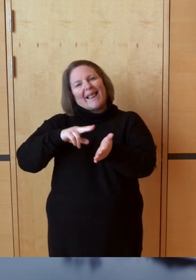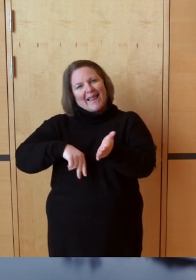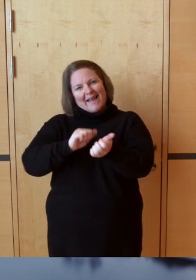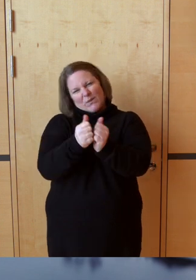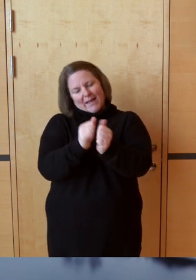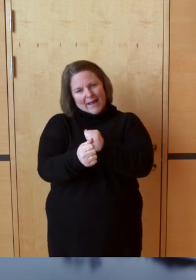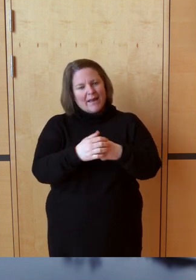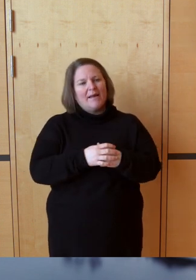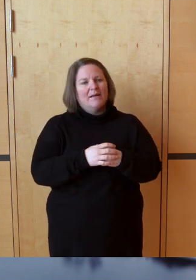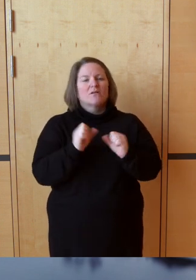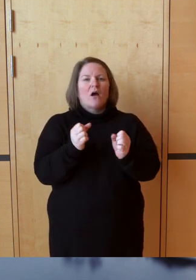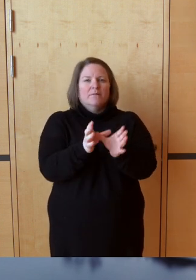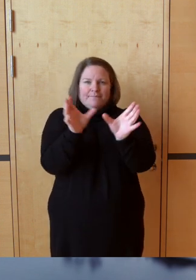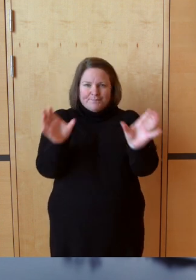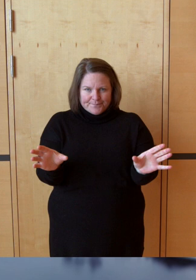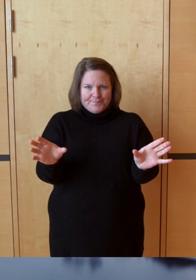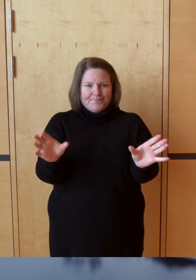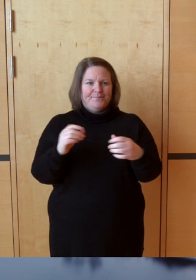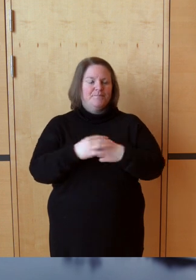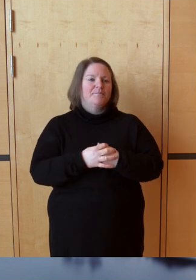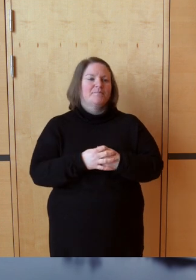Get separated Tack